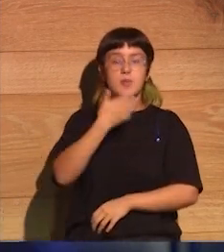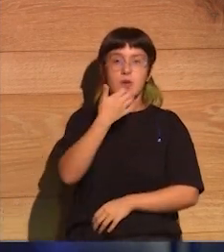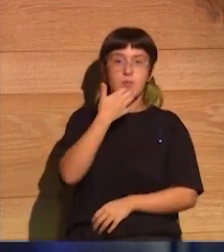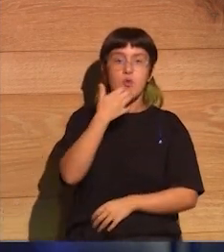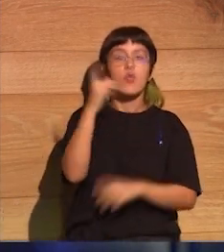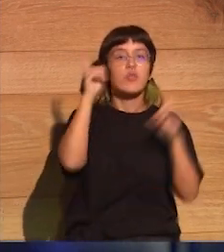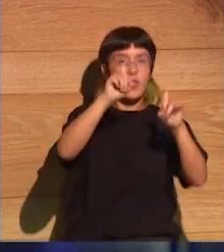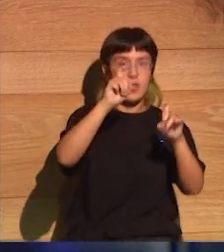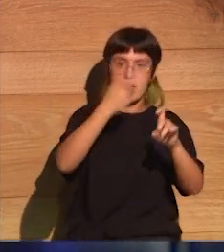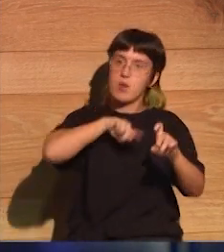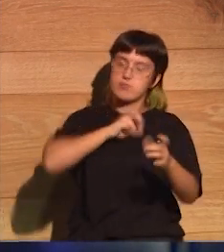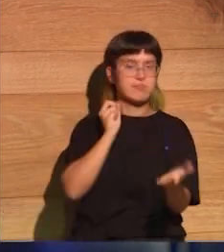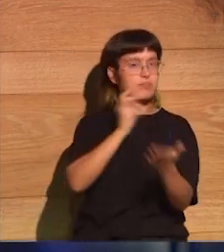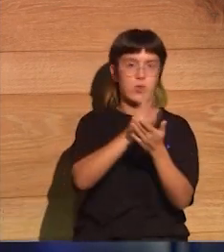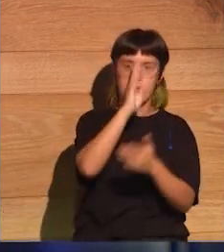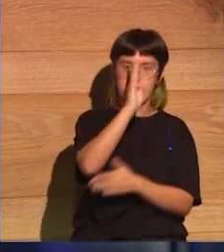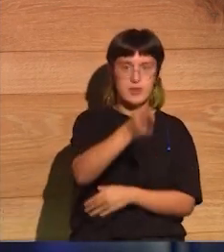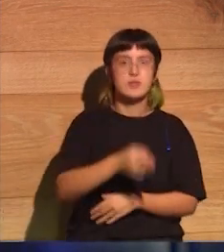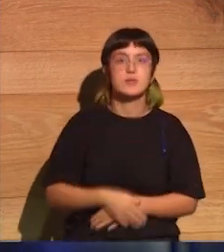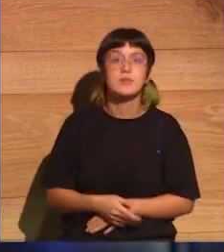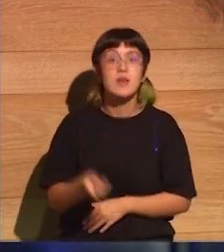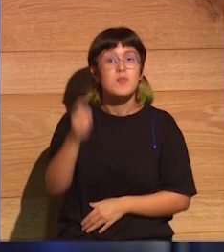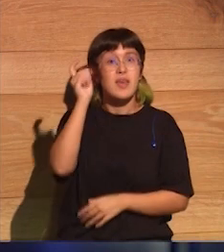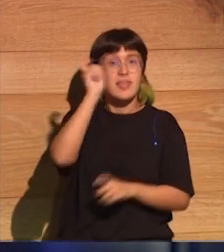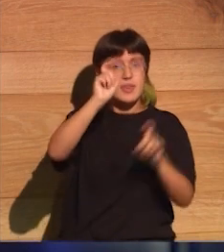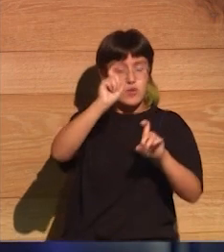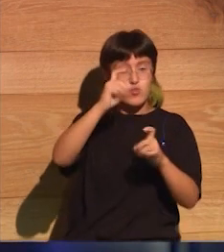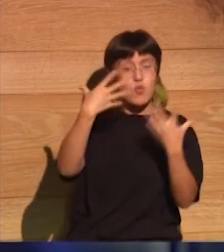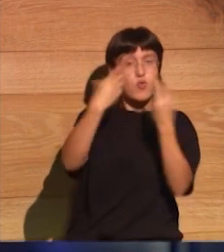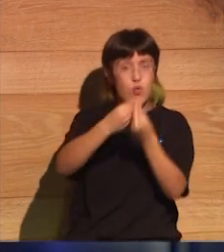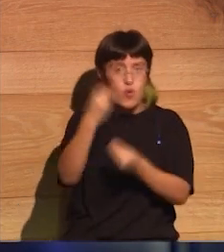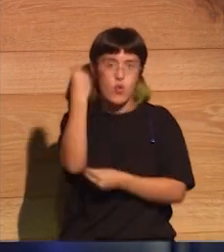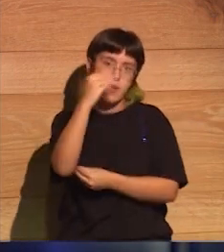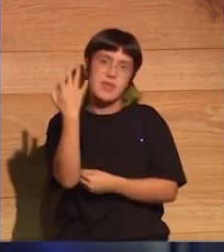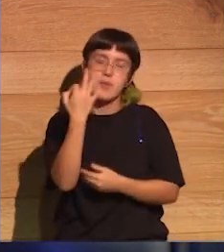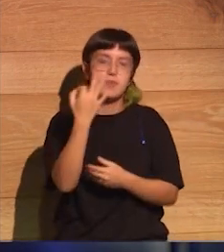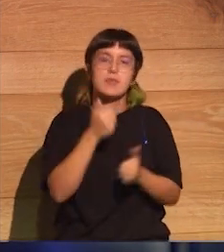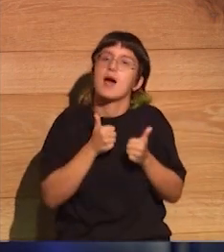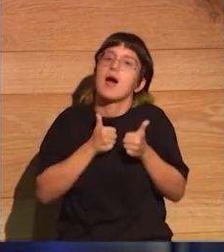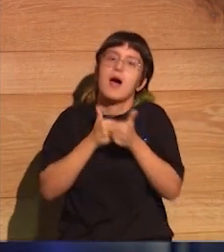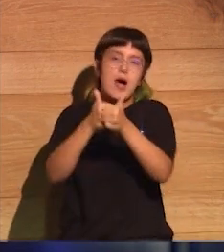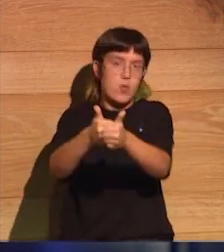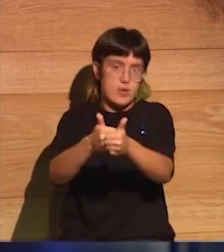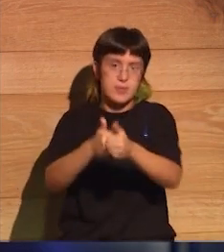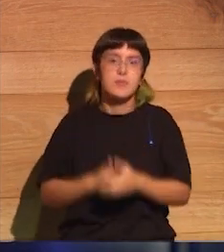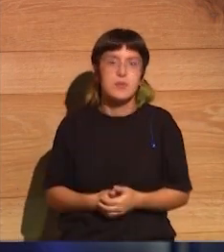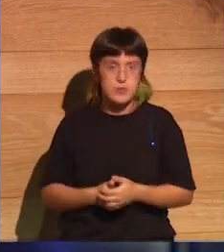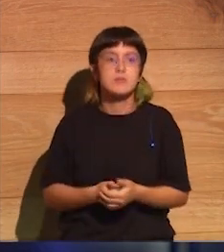Creo que ante ellos tienen el gran reto de acompañar a los jóvenes en este proceso de cambio en una revolución, un cambio de paradigma.